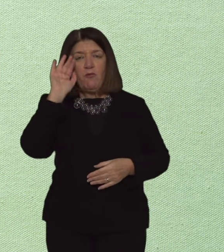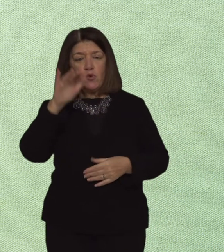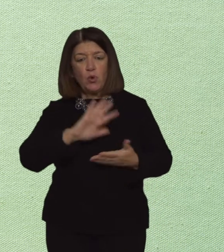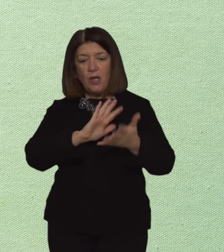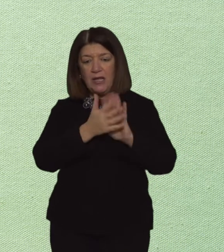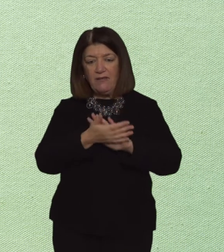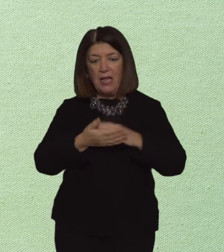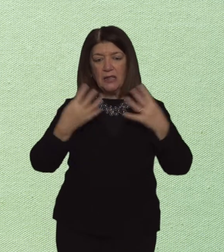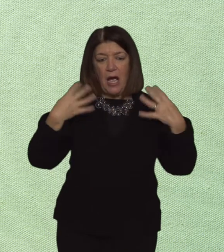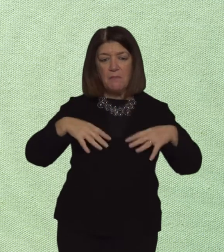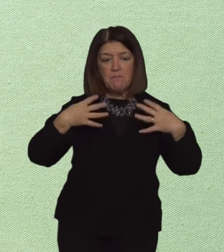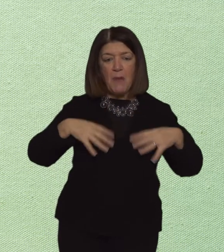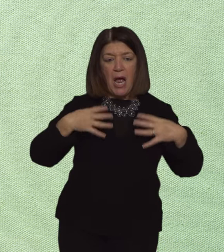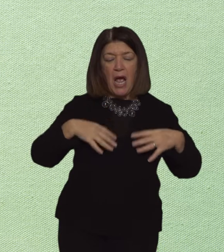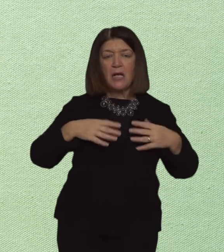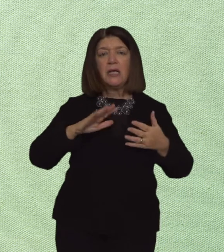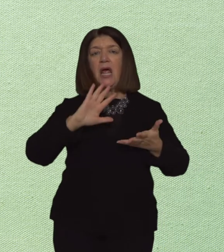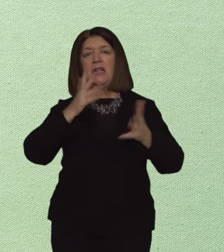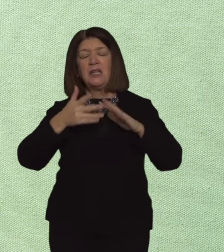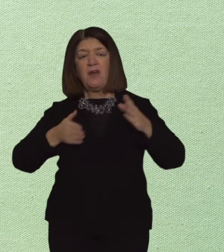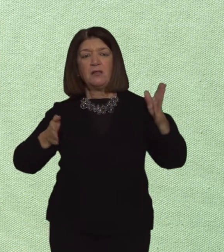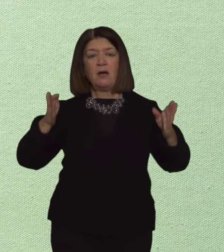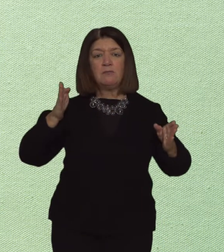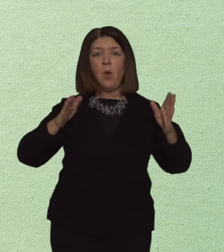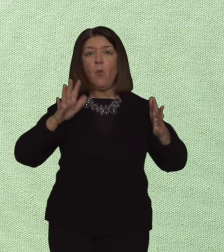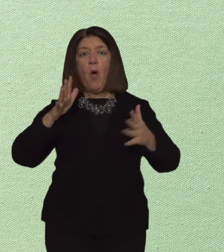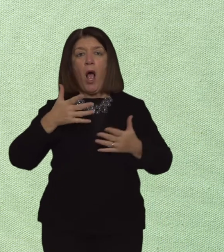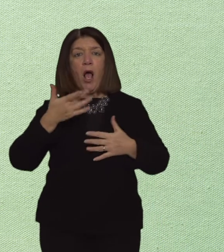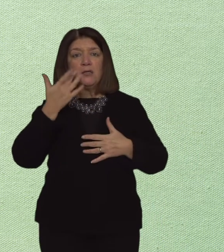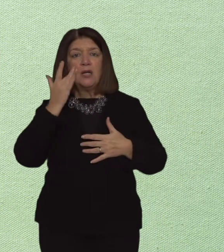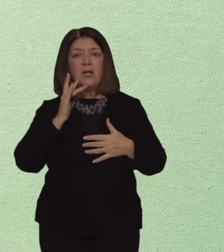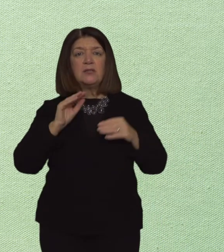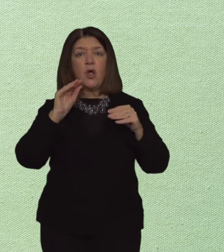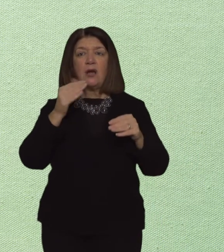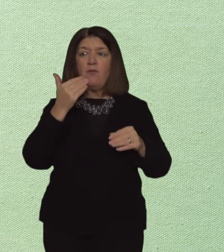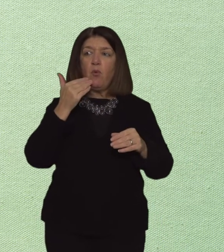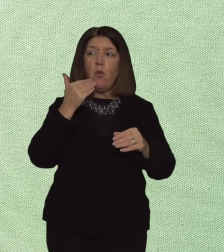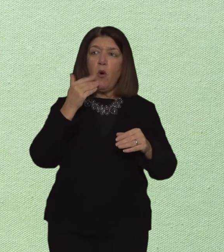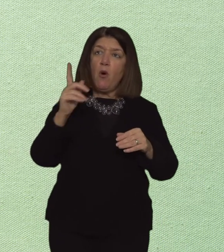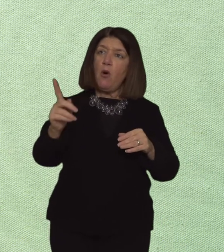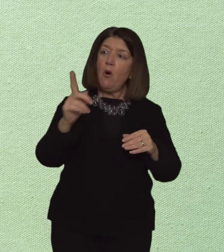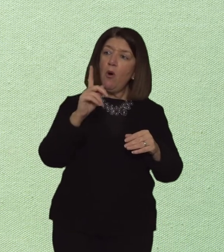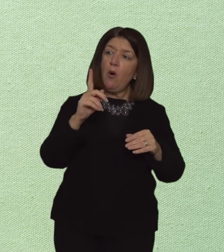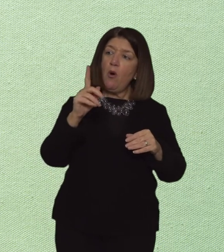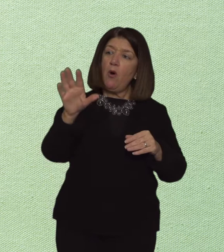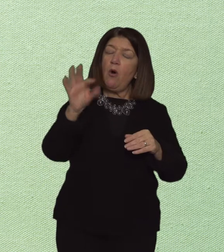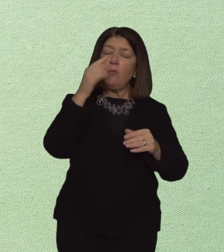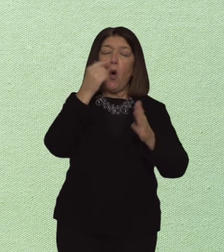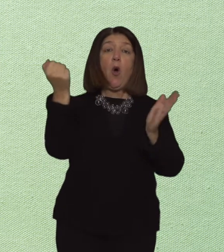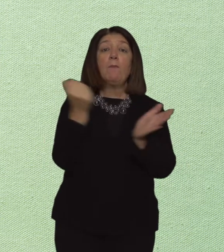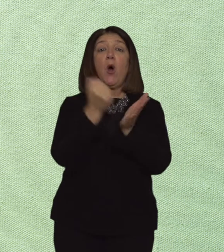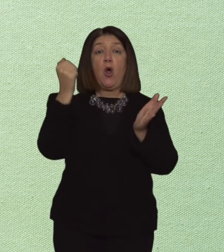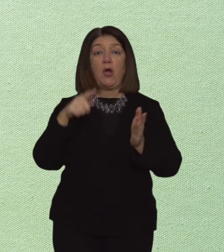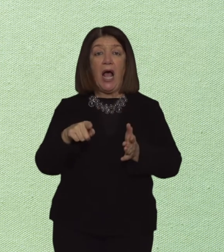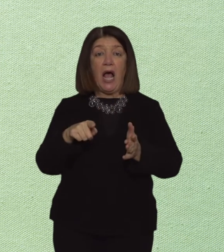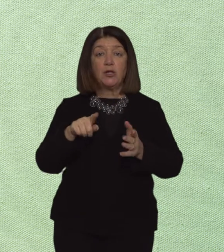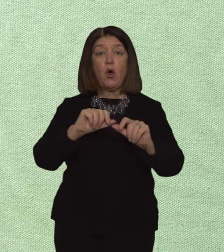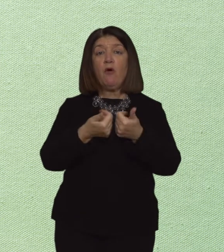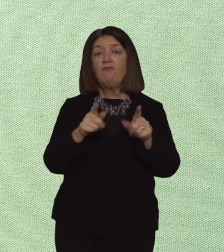tecnico diventa addirittura omologato parafrasando Pasolini in questo, però il punto qual è? Il punto è che